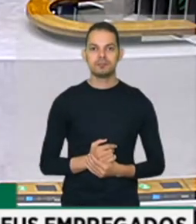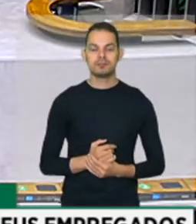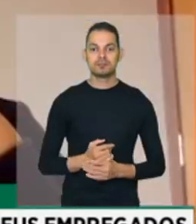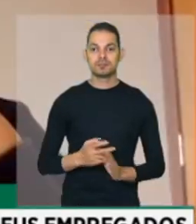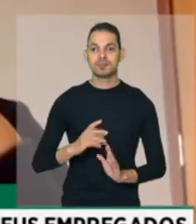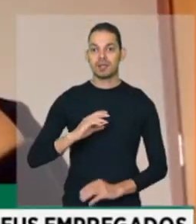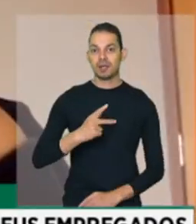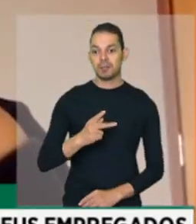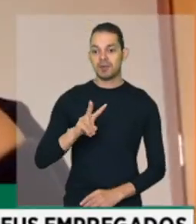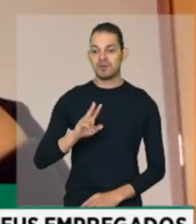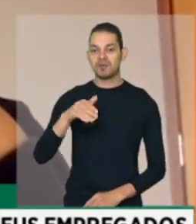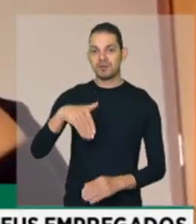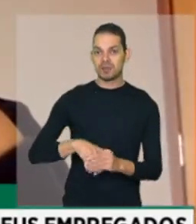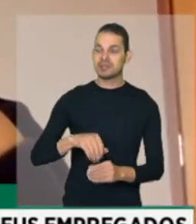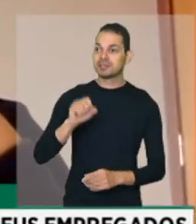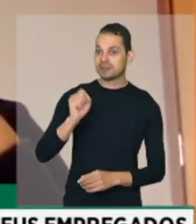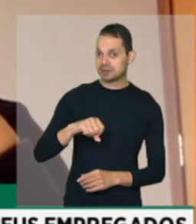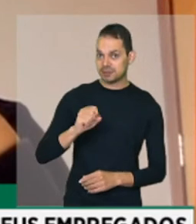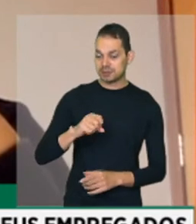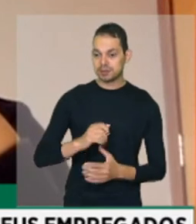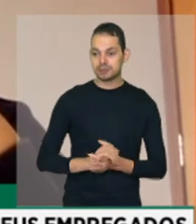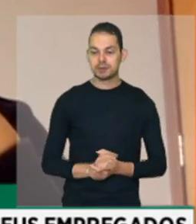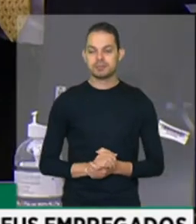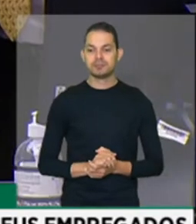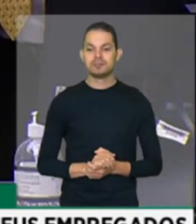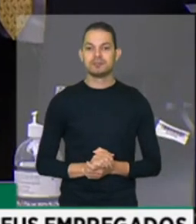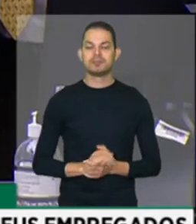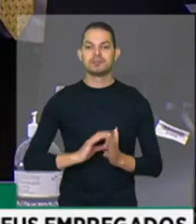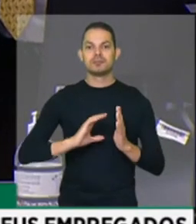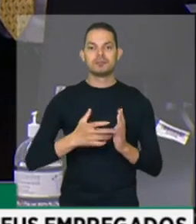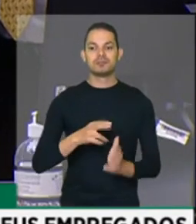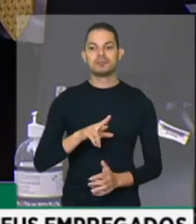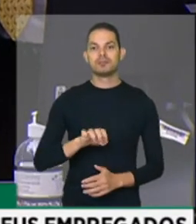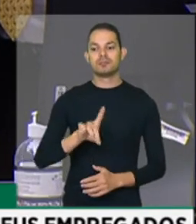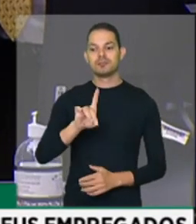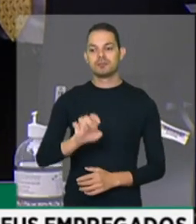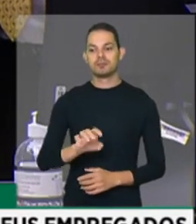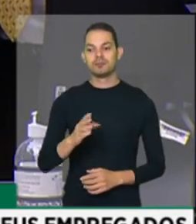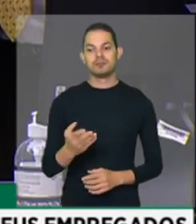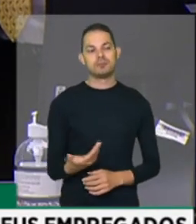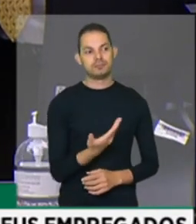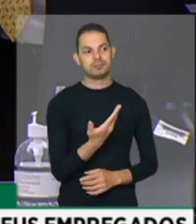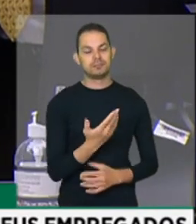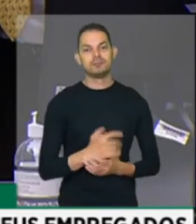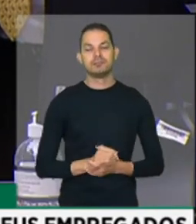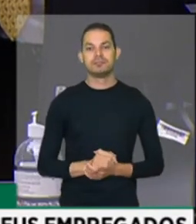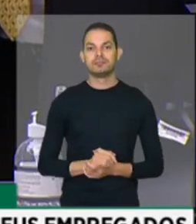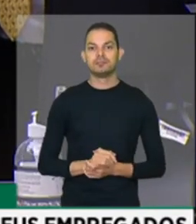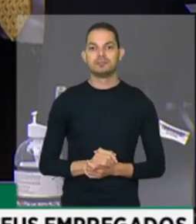FAVOR. [PRESIDENTE]: NOVO SIM. PV? O PARTIDO VERDE ENCAMINHA O VOTO SIM AO DESTAQUE. [PRESIDENTE]: SIM,